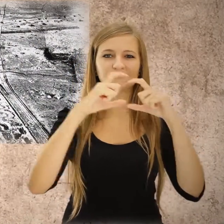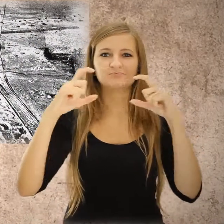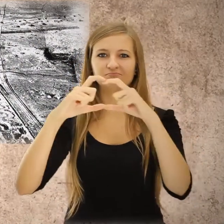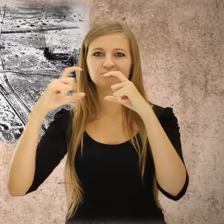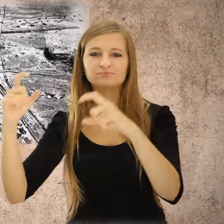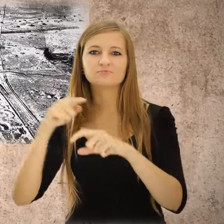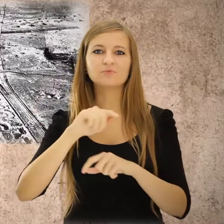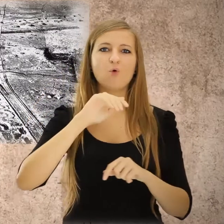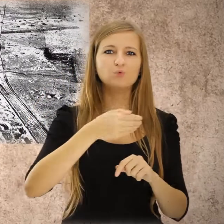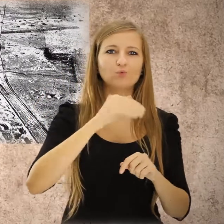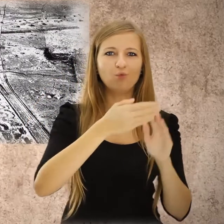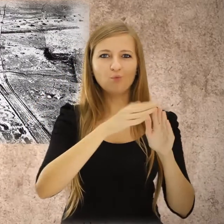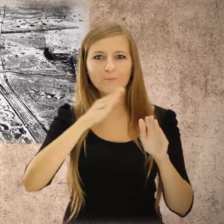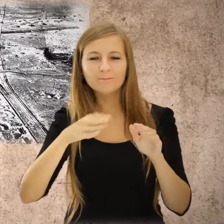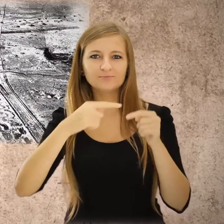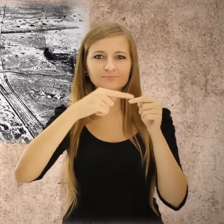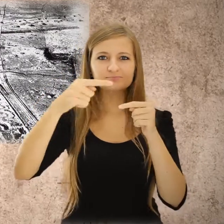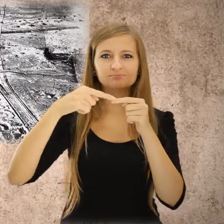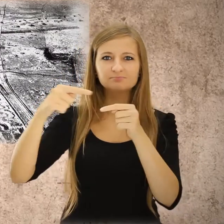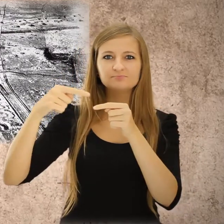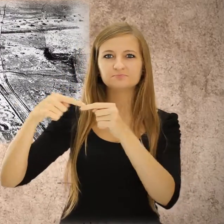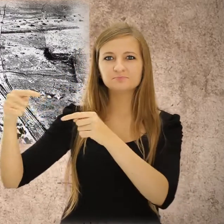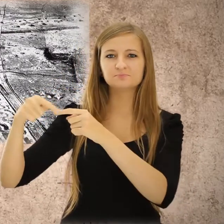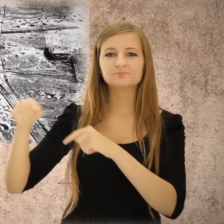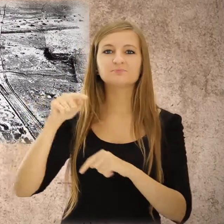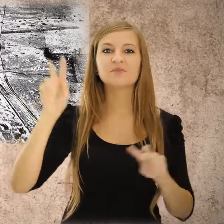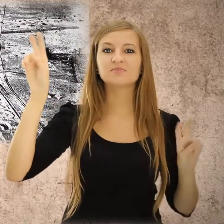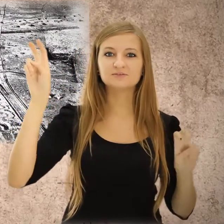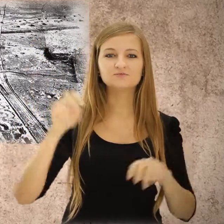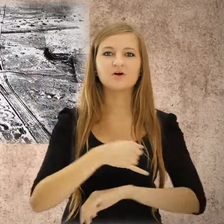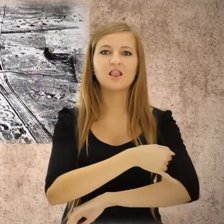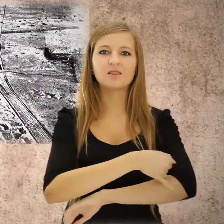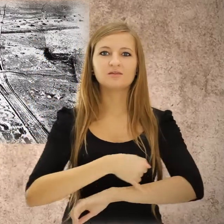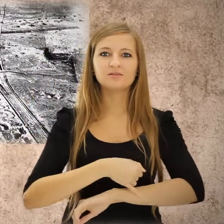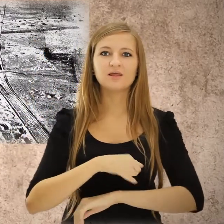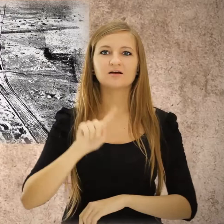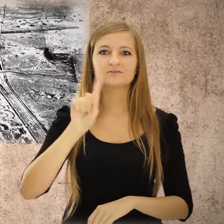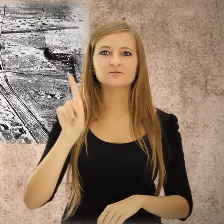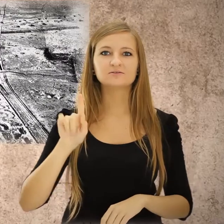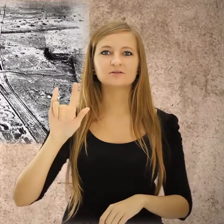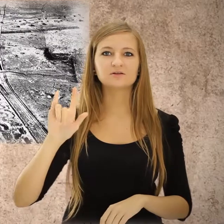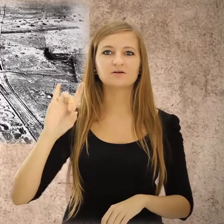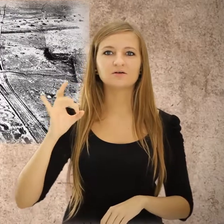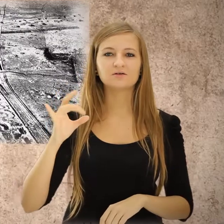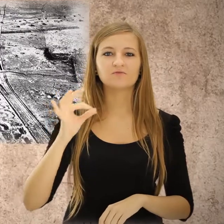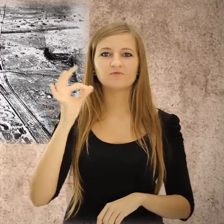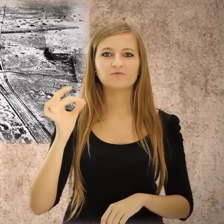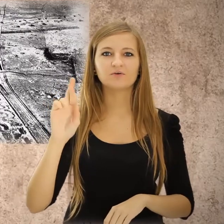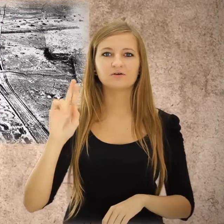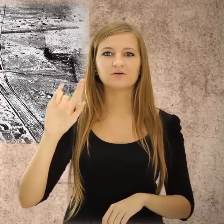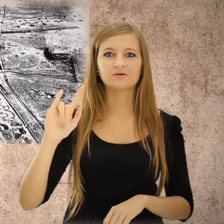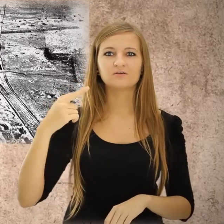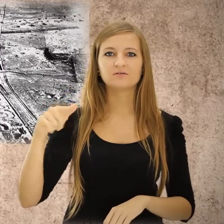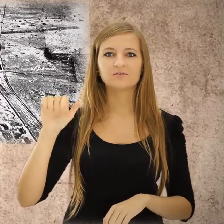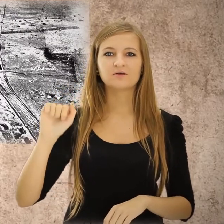potężnej linii umocnień zwanej „Linią Zygfryda”